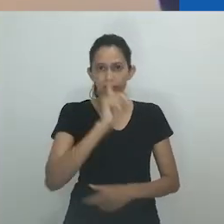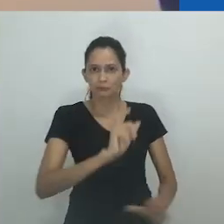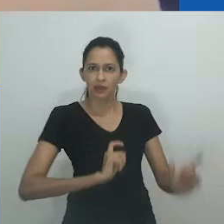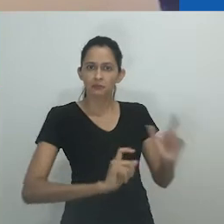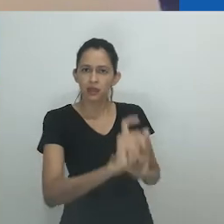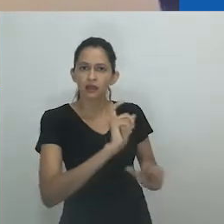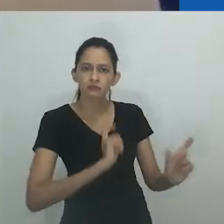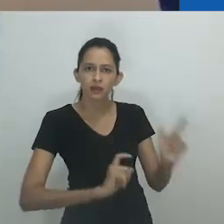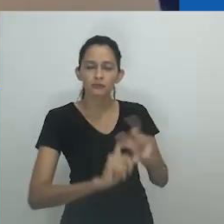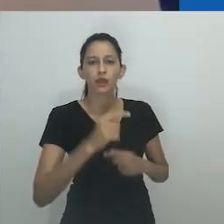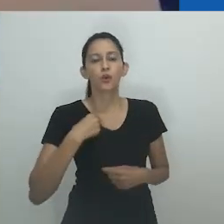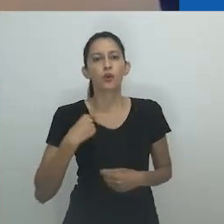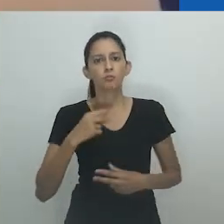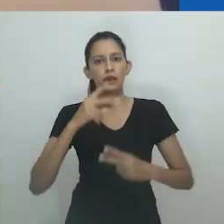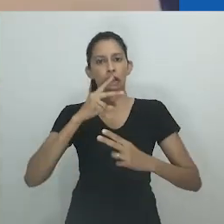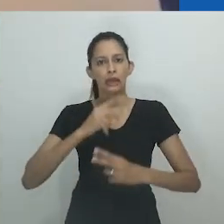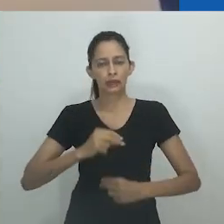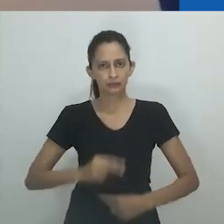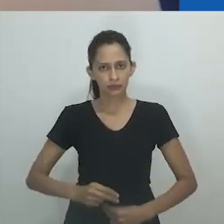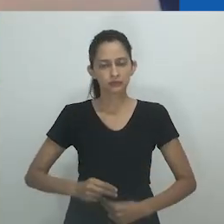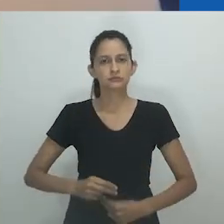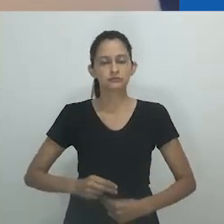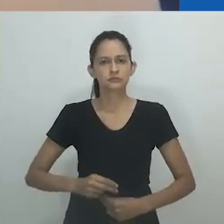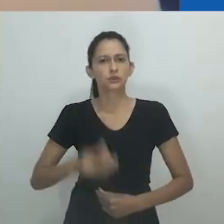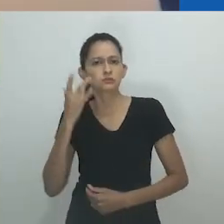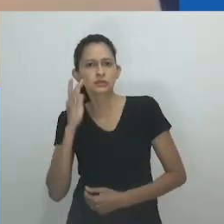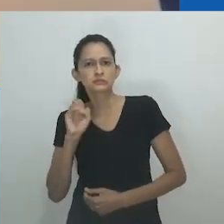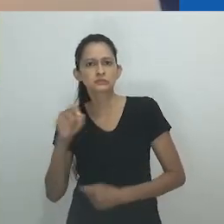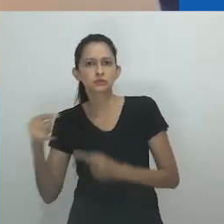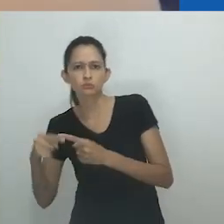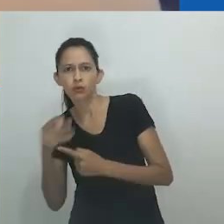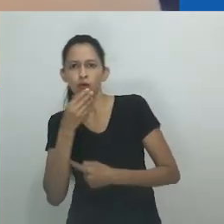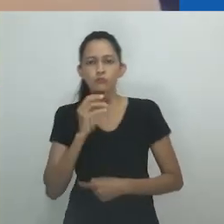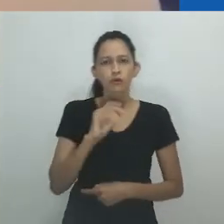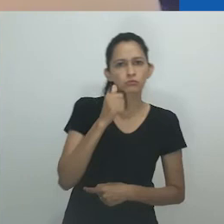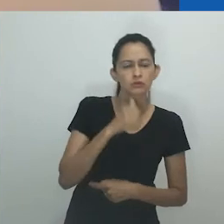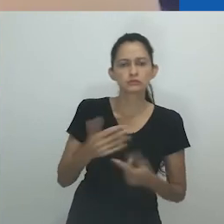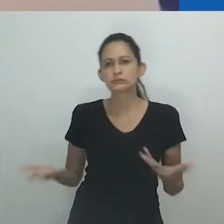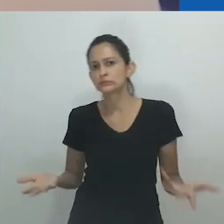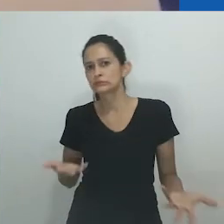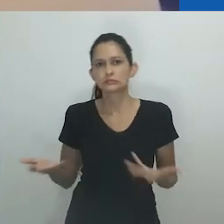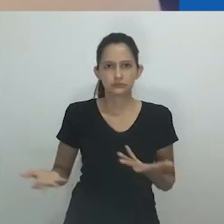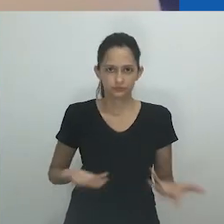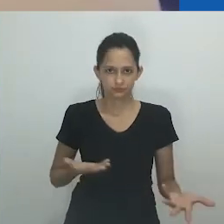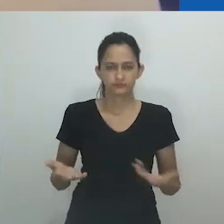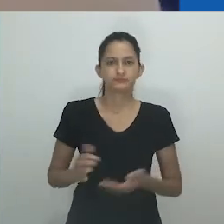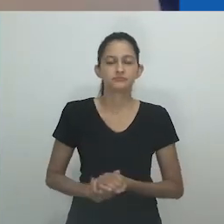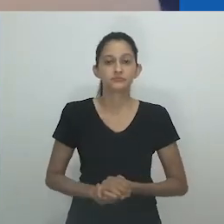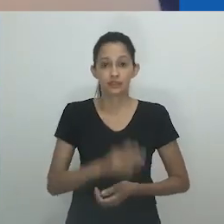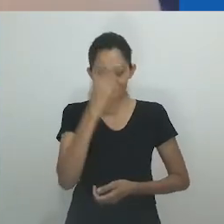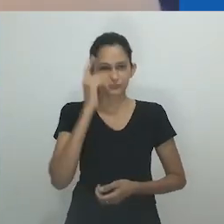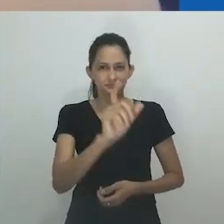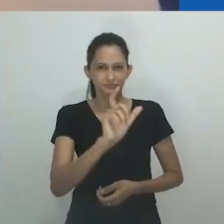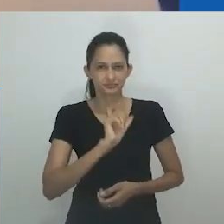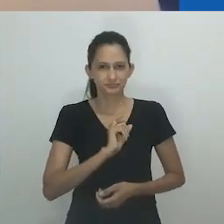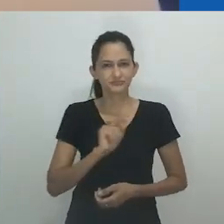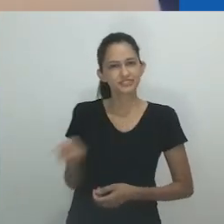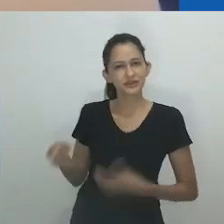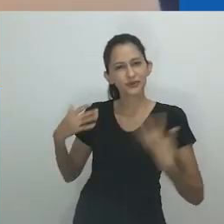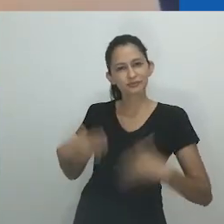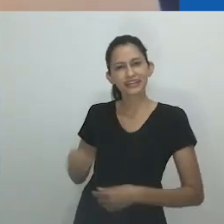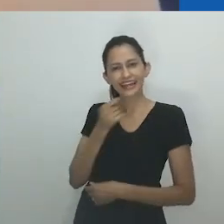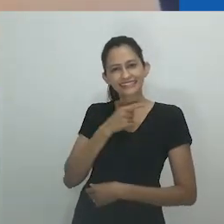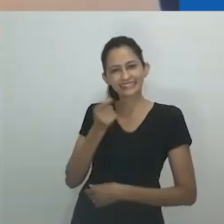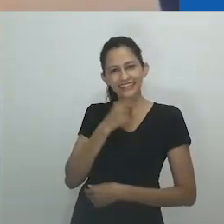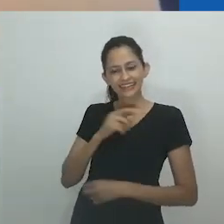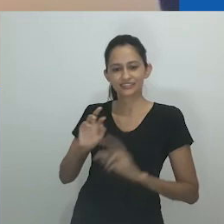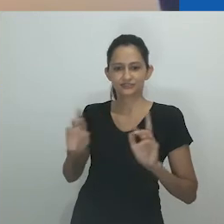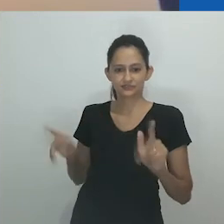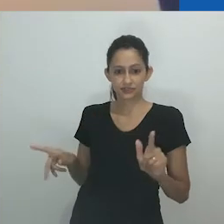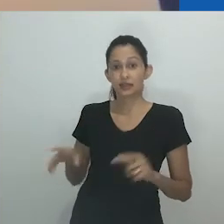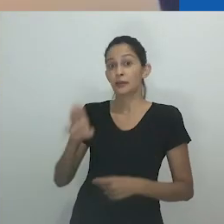“Só acho que por volta dos 17 anos, quando era chamada de nongayindoda - costumava usar calças e camisas, sem saber se eram para homem ou mulher”.